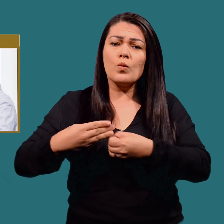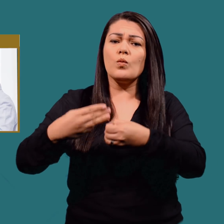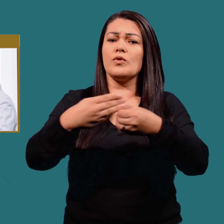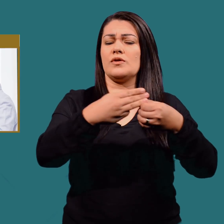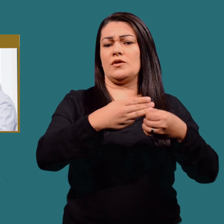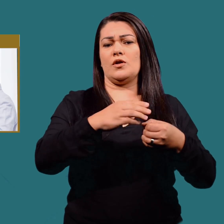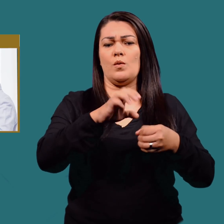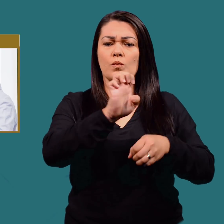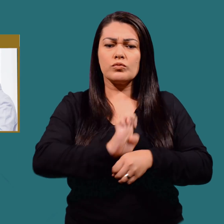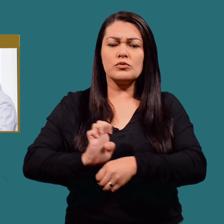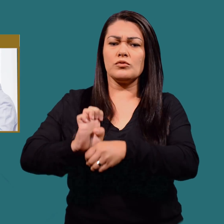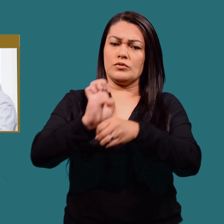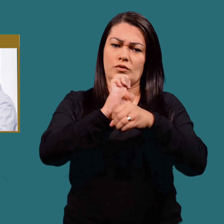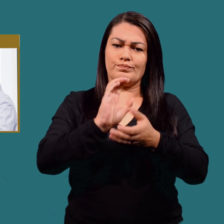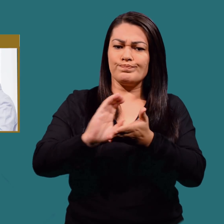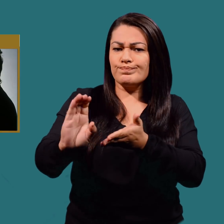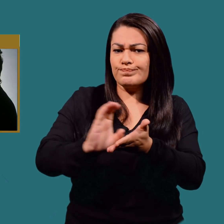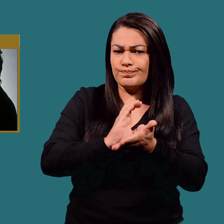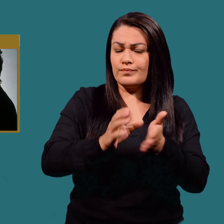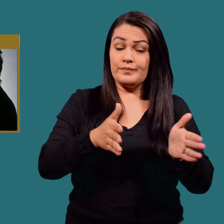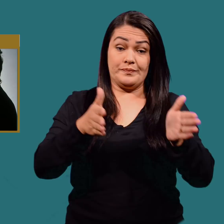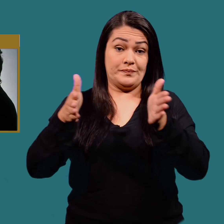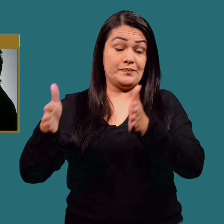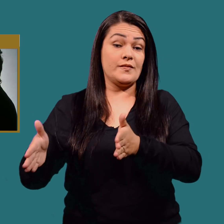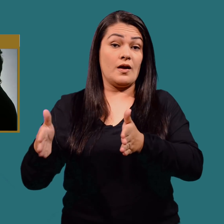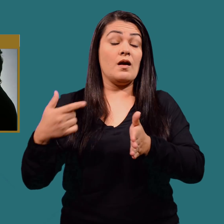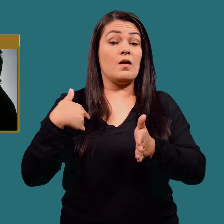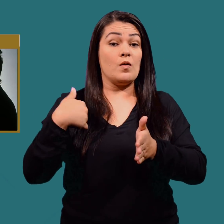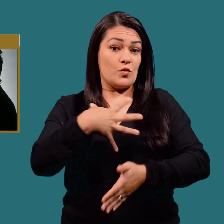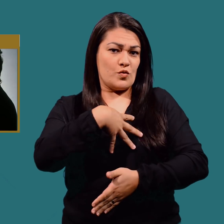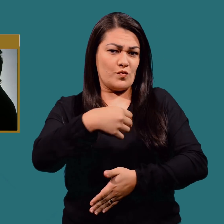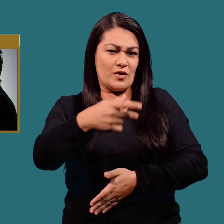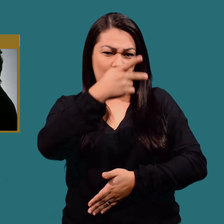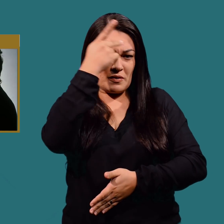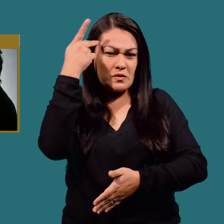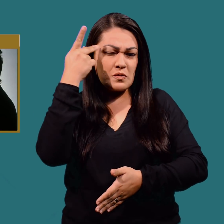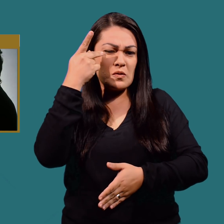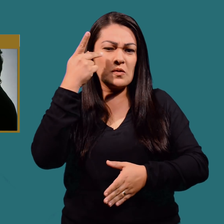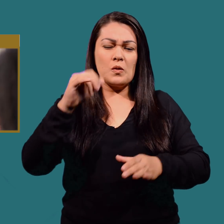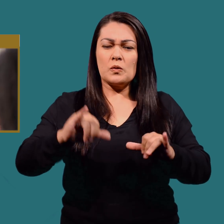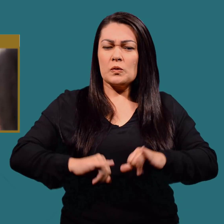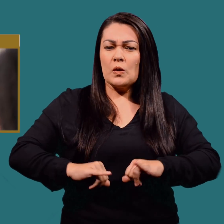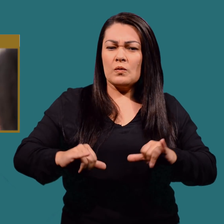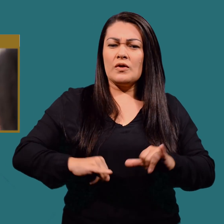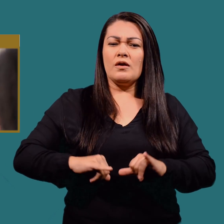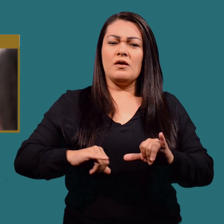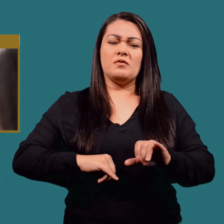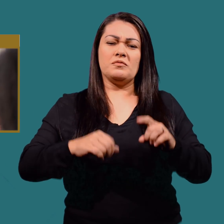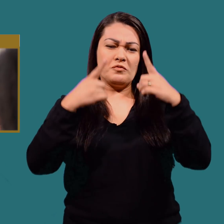Os filhos e dependentes de pessoas que sofreram violência doméstica devem ter direito a estudar perto de casa.